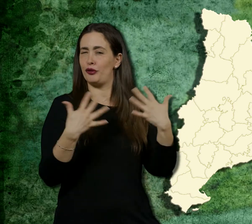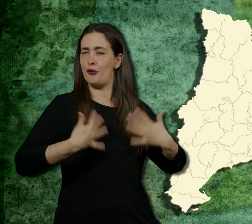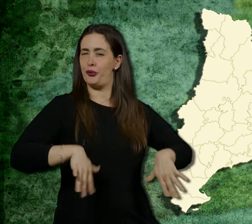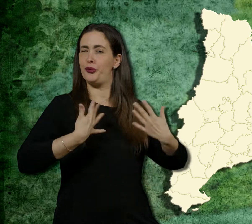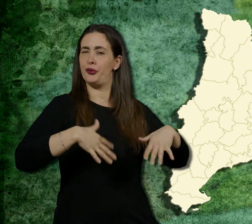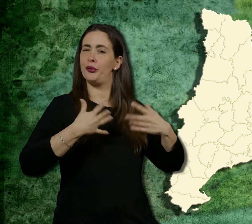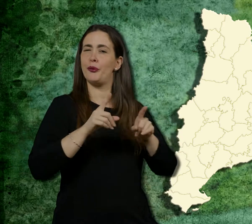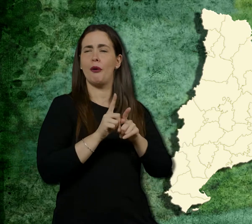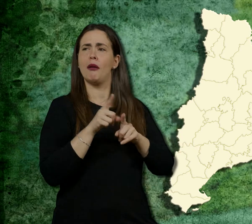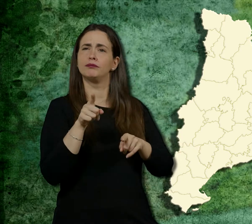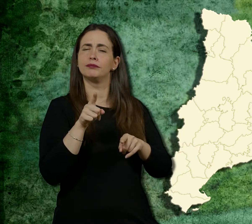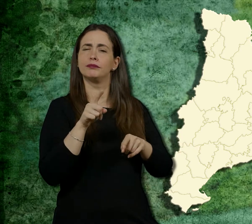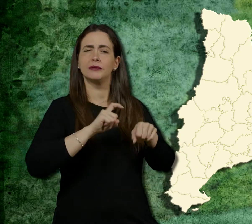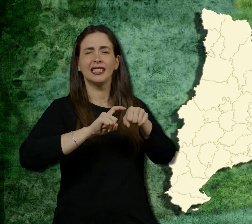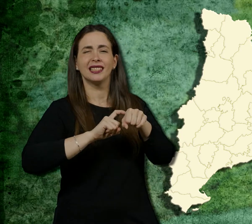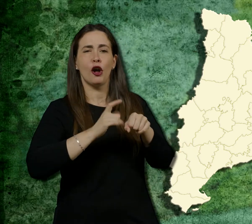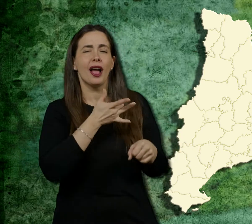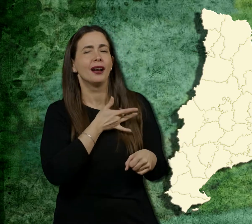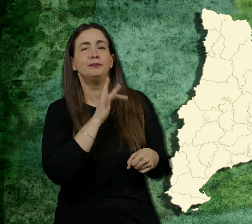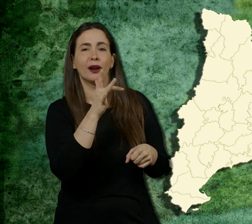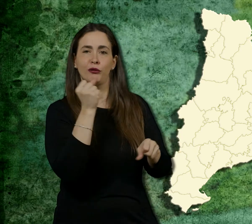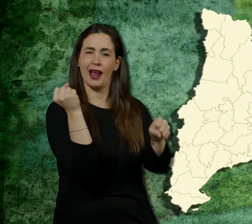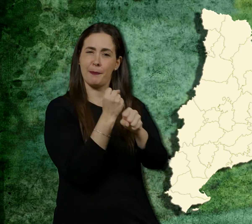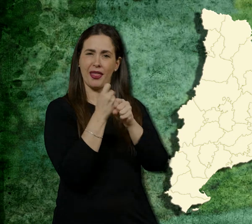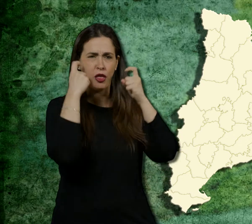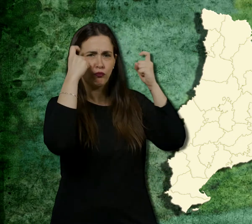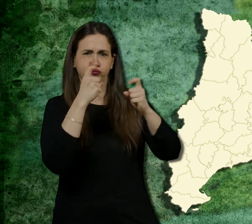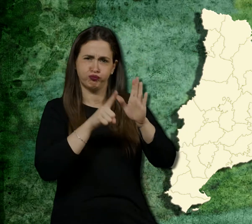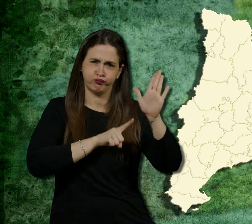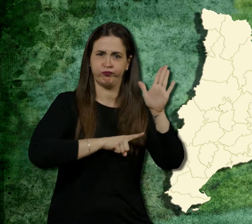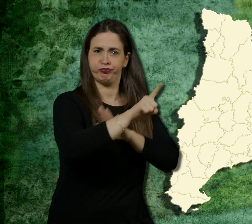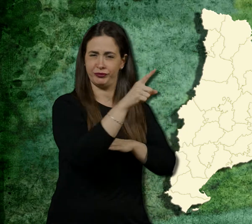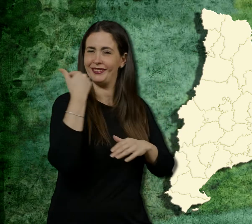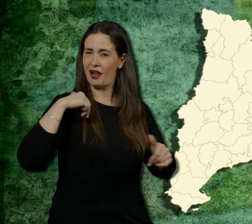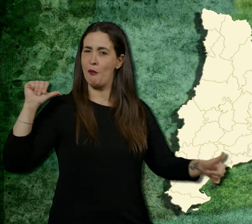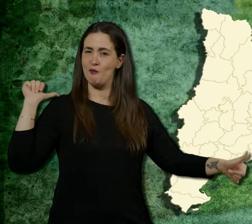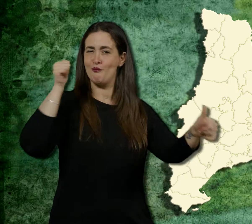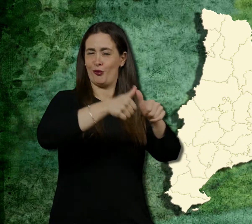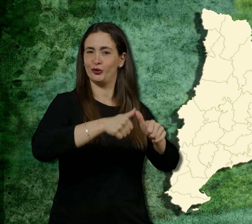que aquesta ciutat ha tingut des dels seus orígens.